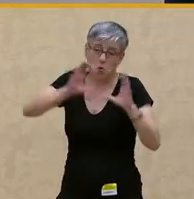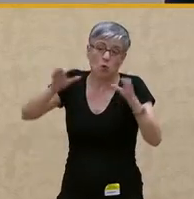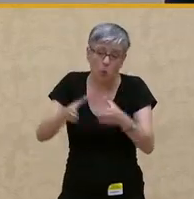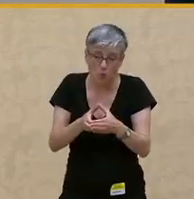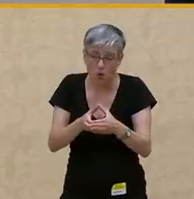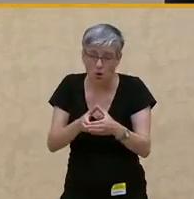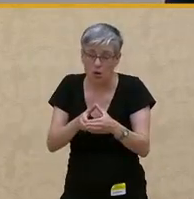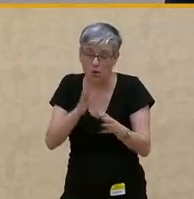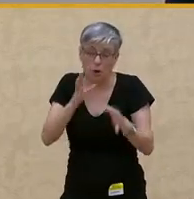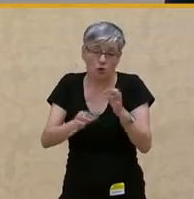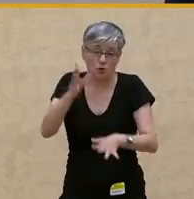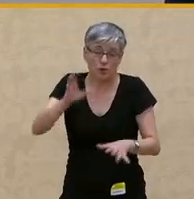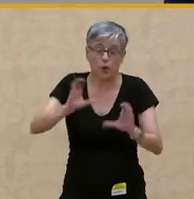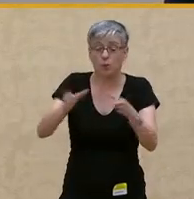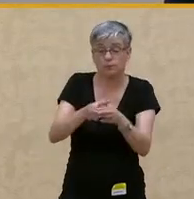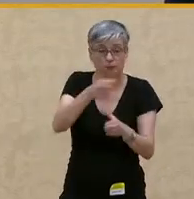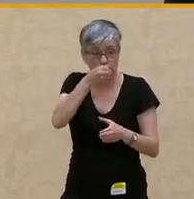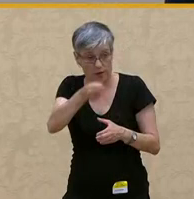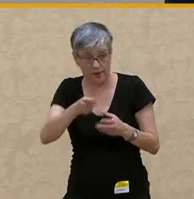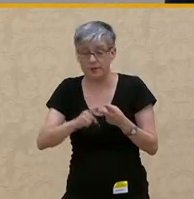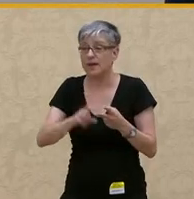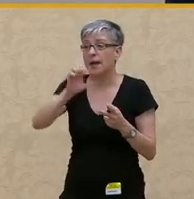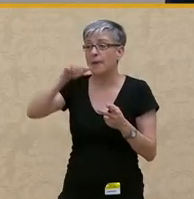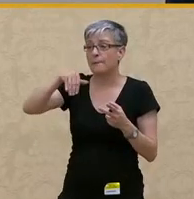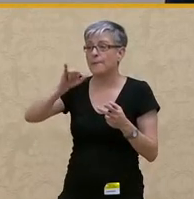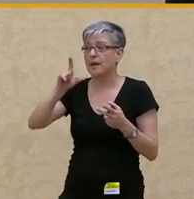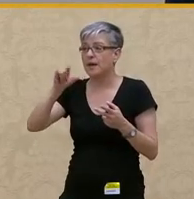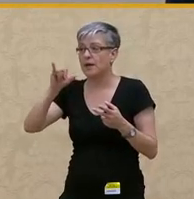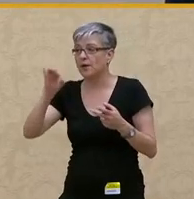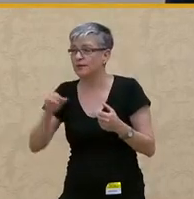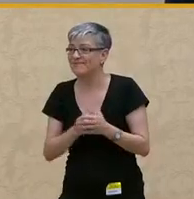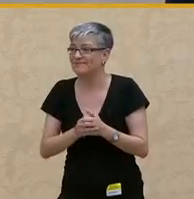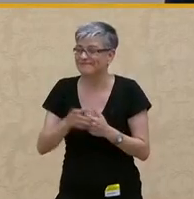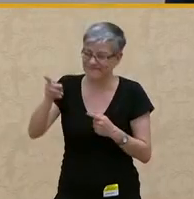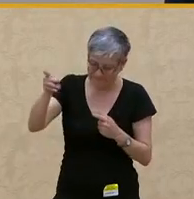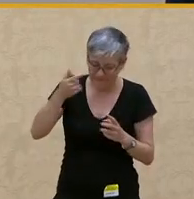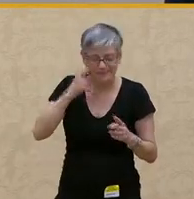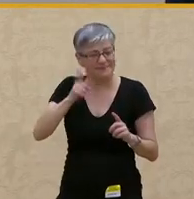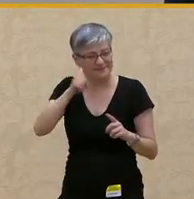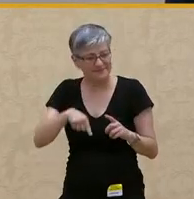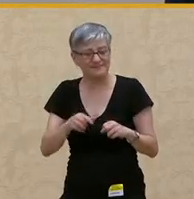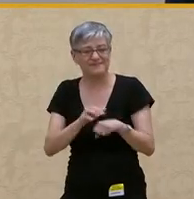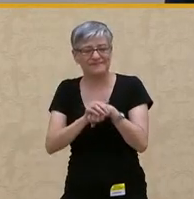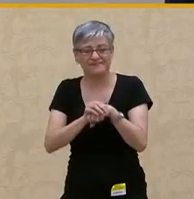sería el grupo socialista, el Sr. Emiliano Sáenz, que veo que también es colega en la